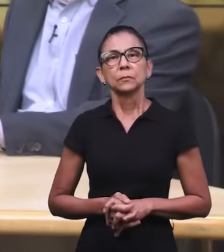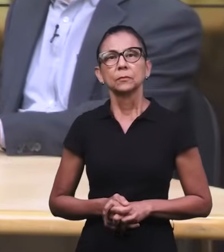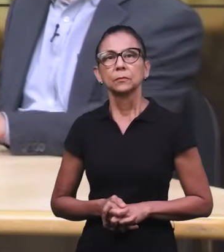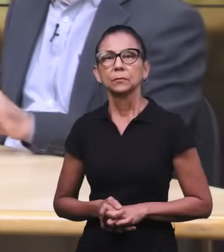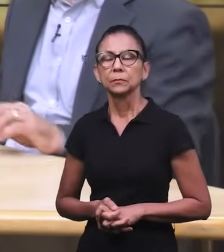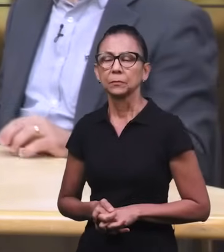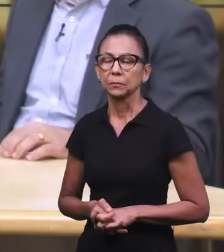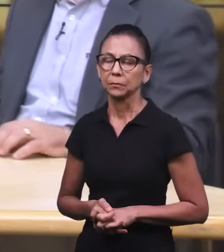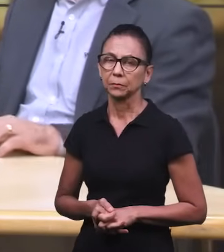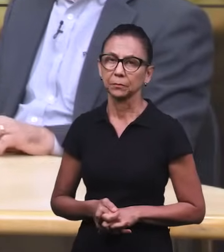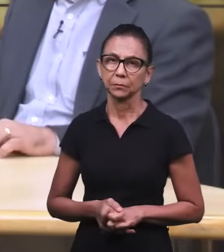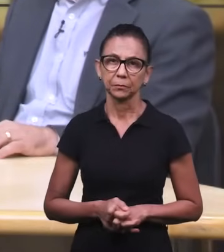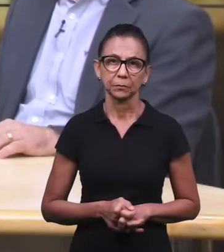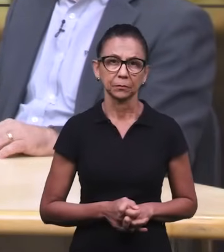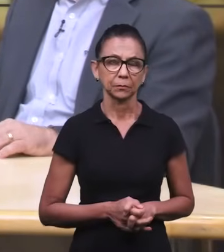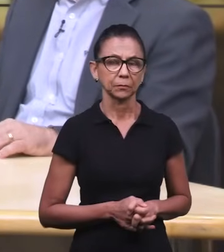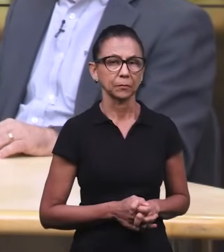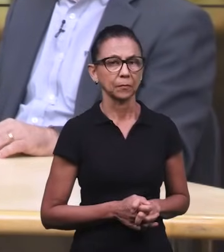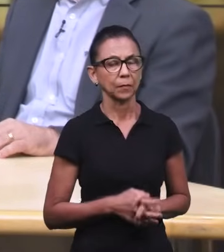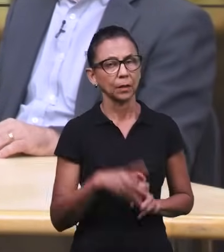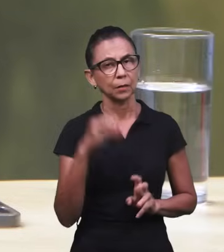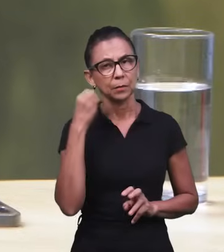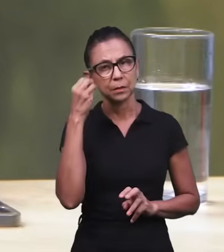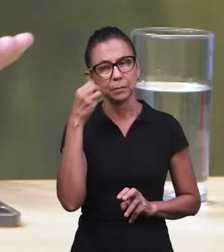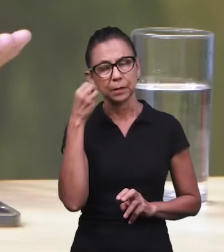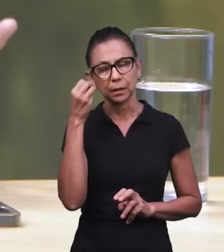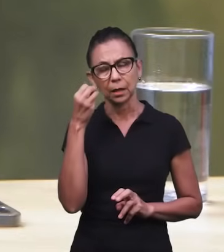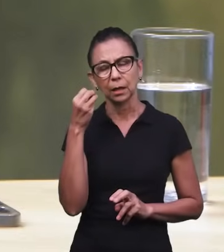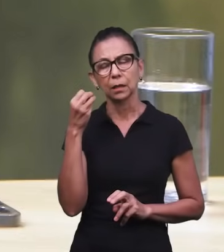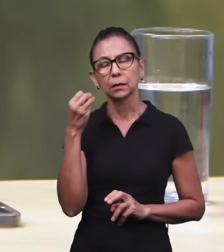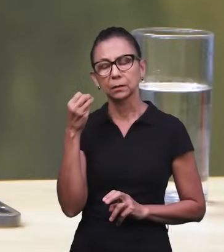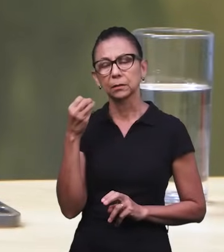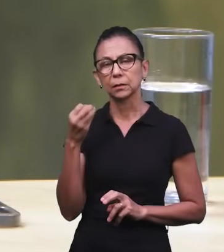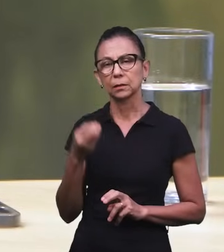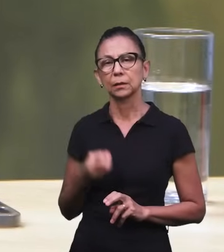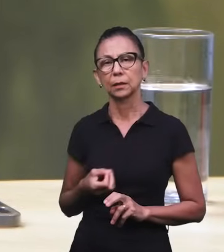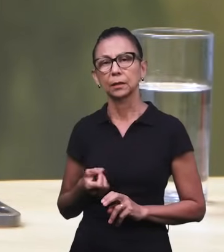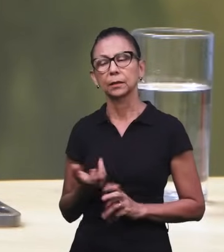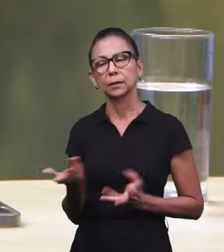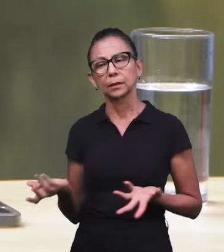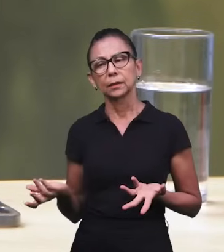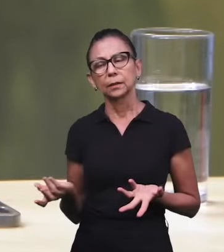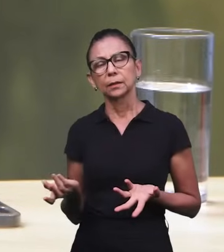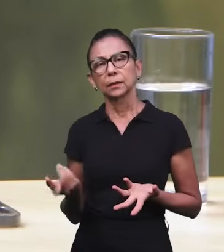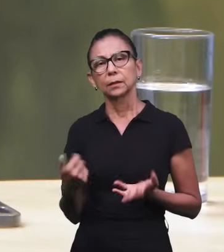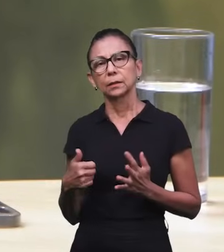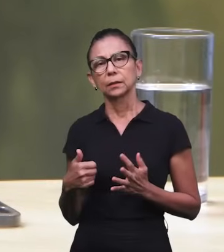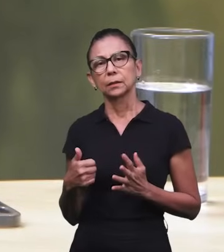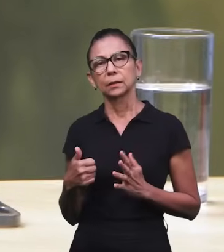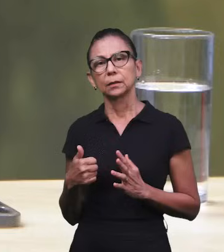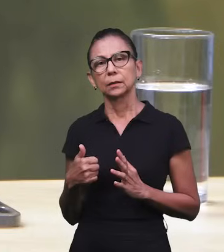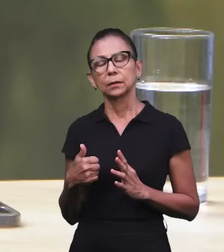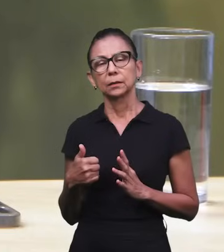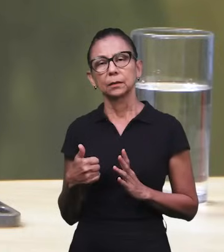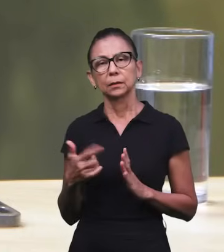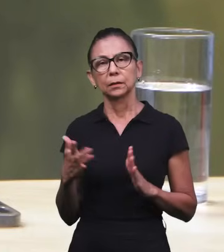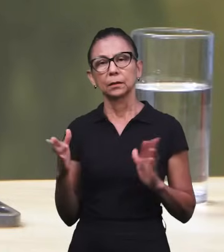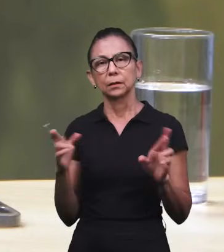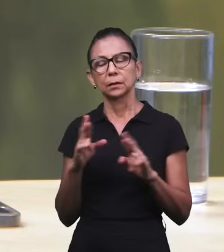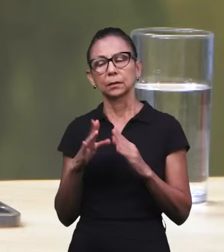A sua também eu tenho certeza né Nós nascemos no evangelho Então se tem algo que contribui muito